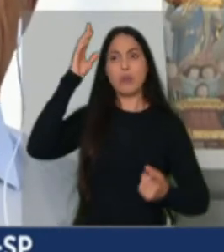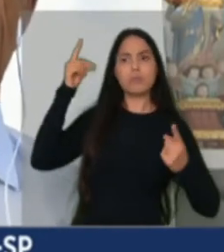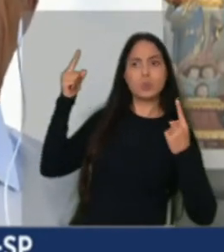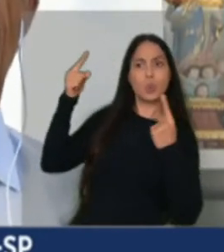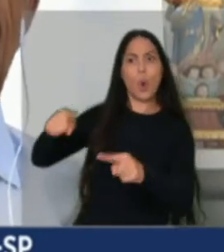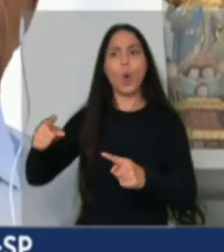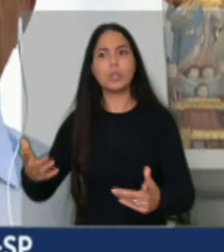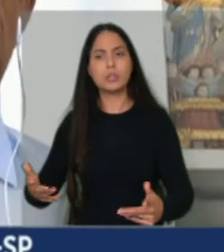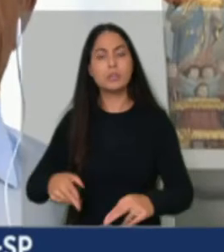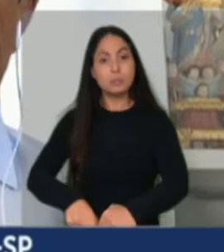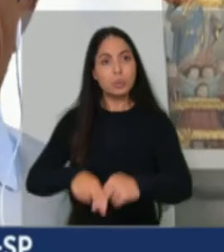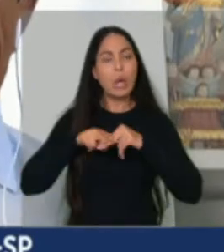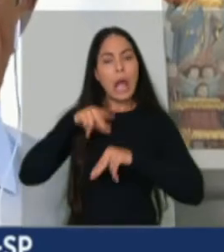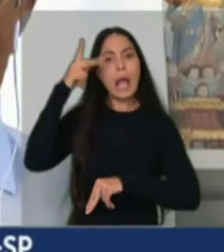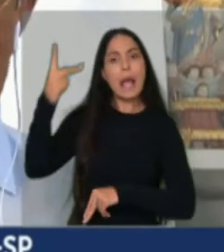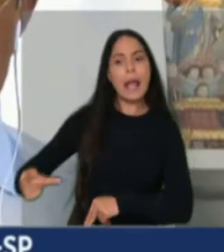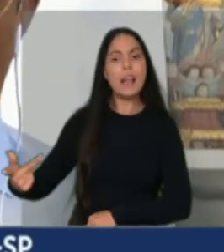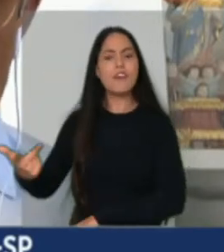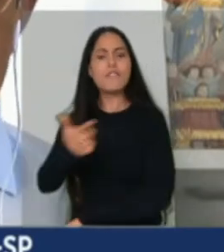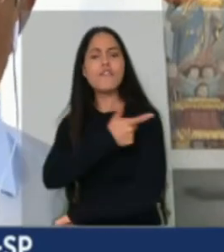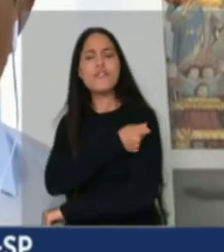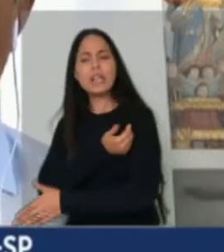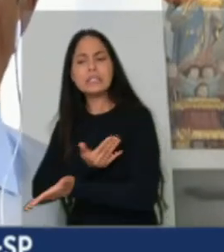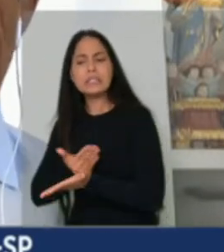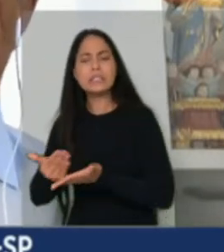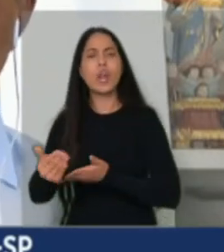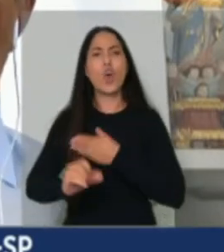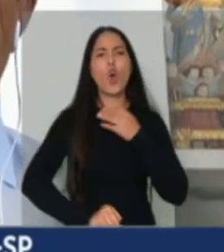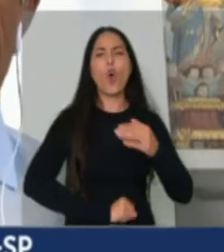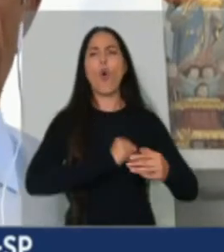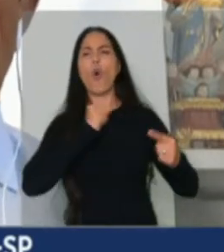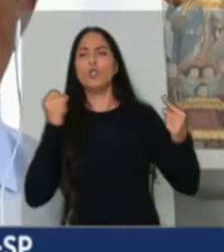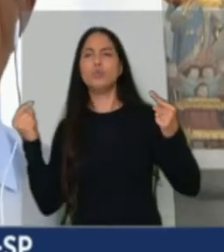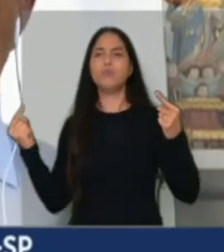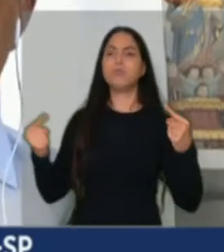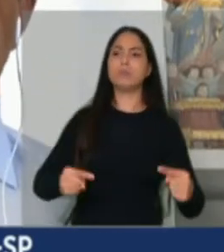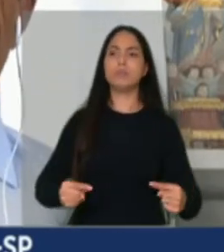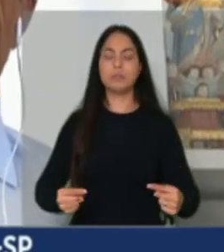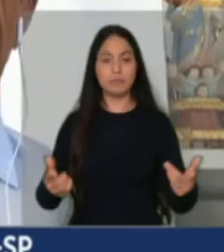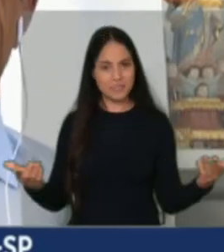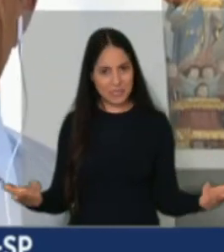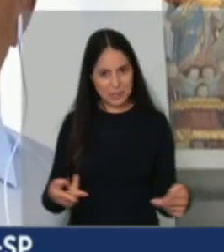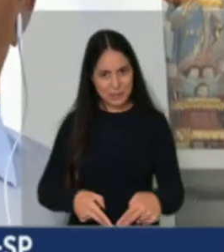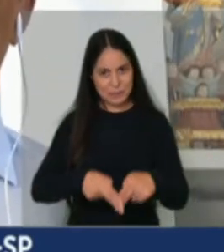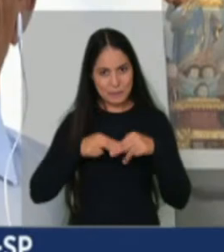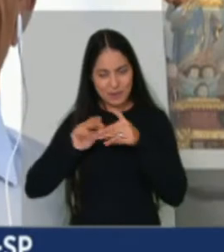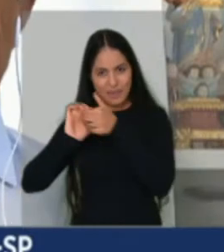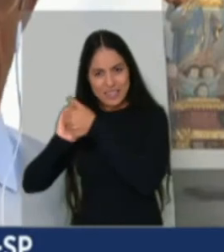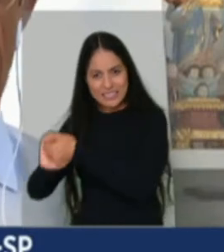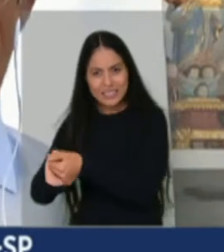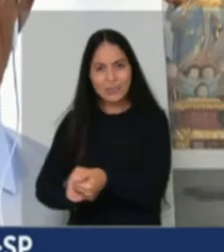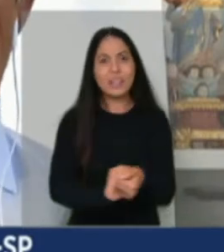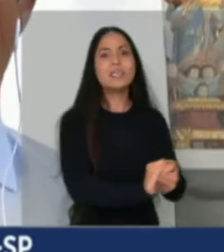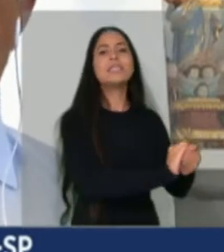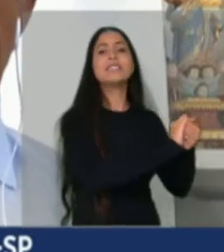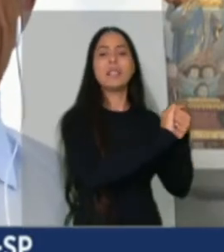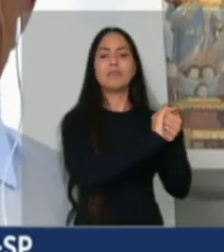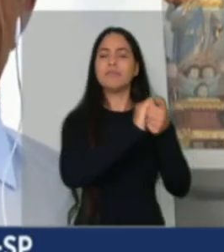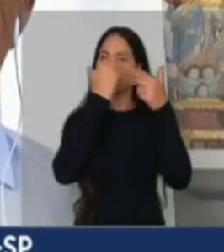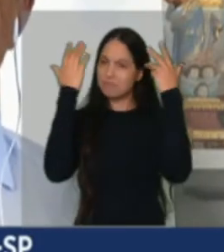AS VACINAS, AS POLÍTICAS CARREGADAS DE ÓDIO. MINHA SAUDAÇÃO, AOS PADRES QUE TÊM CORAGEM, AOS PADRES QUE ASSUMEM O LADO QUE É LADO DO